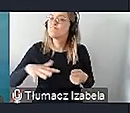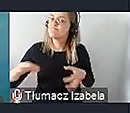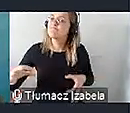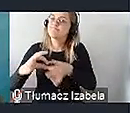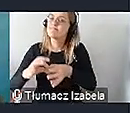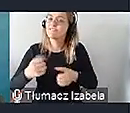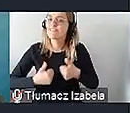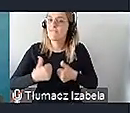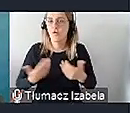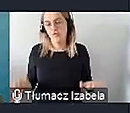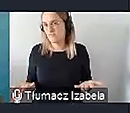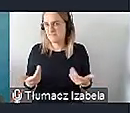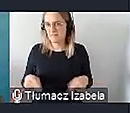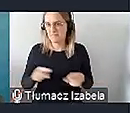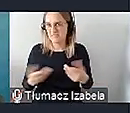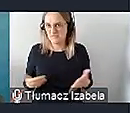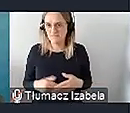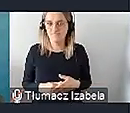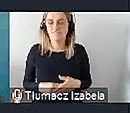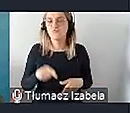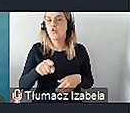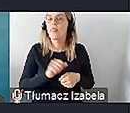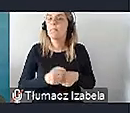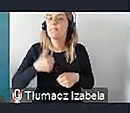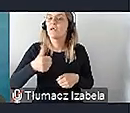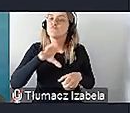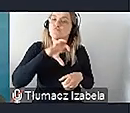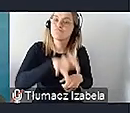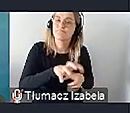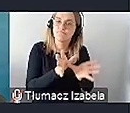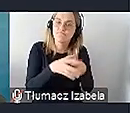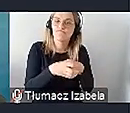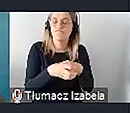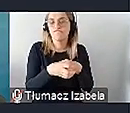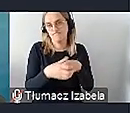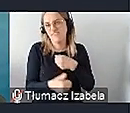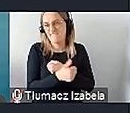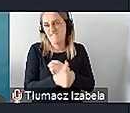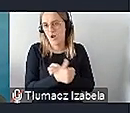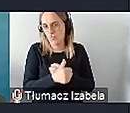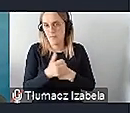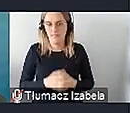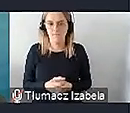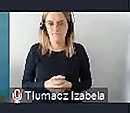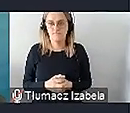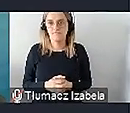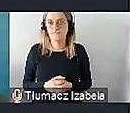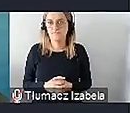To taki pierwszy zestaw argumentów, który może mieć nasz krytyk wewnętrzny. Drugi argument jest taki...